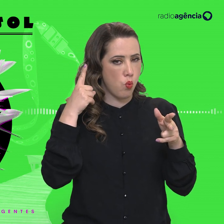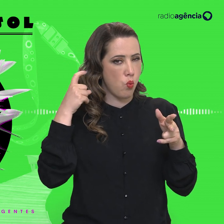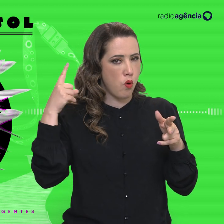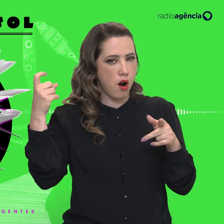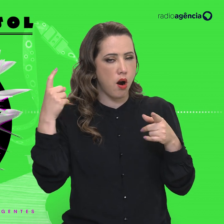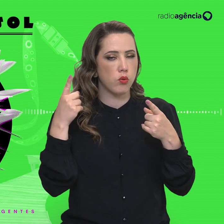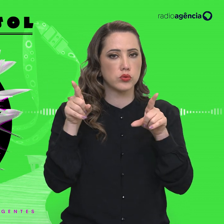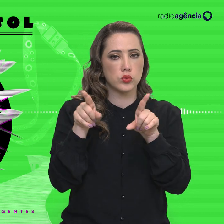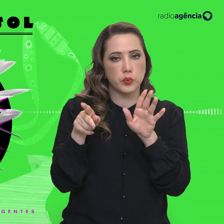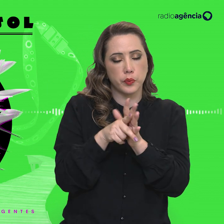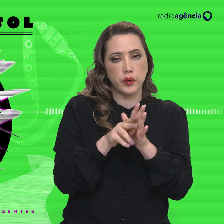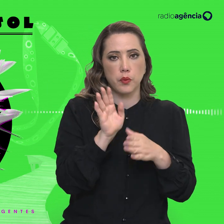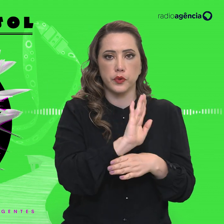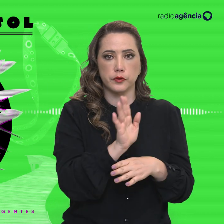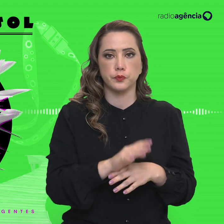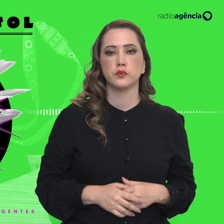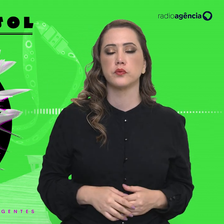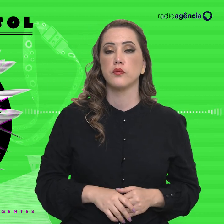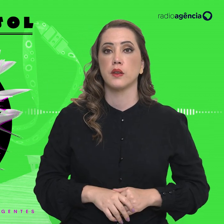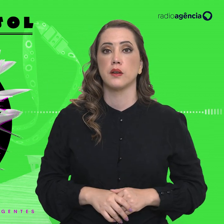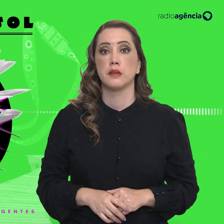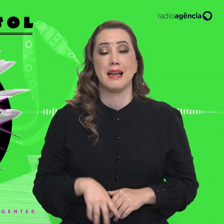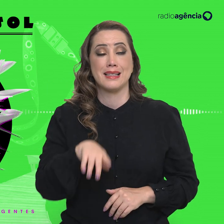e quase todo mundo estava trabalhando remotamente,